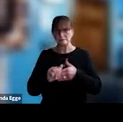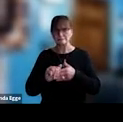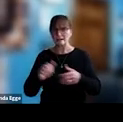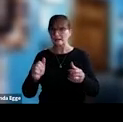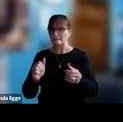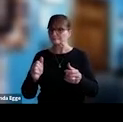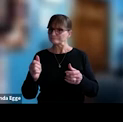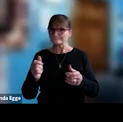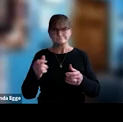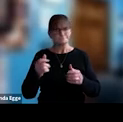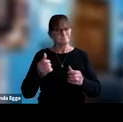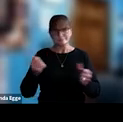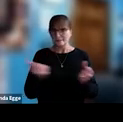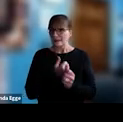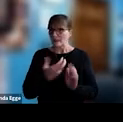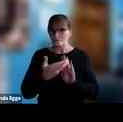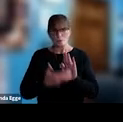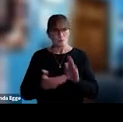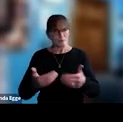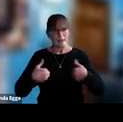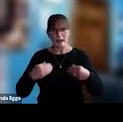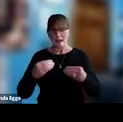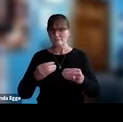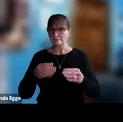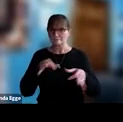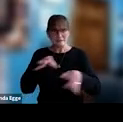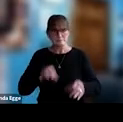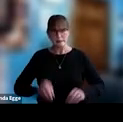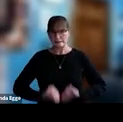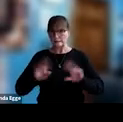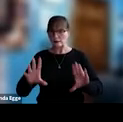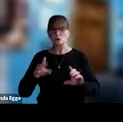que tienen. Así que utilícenlo como guía para su trabajo.